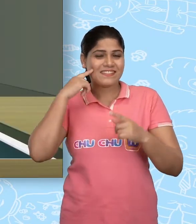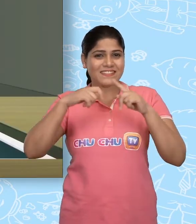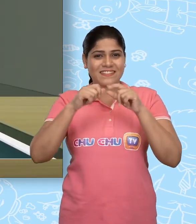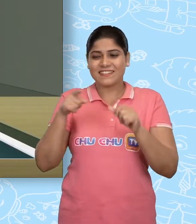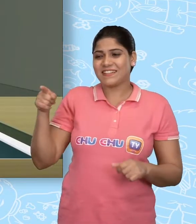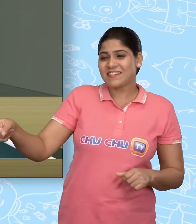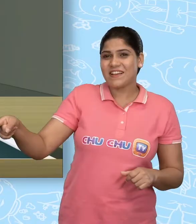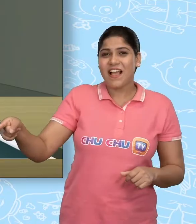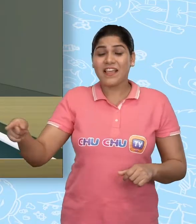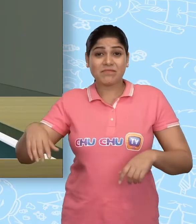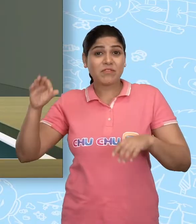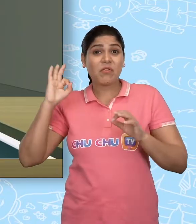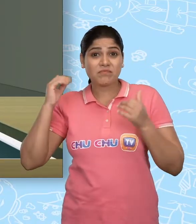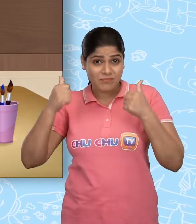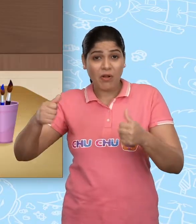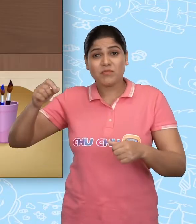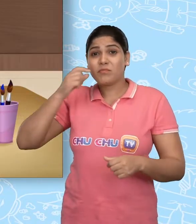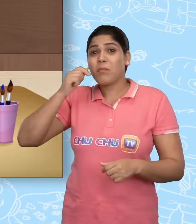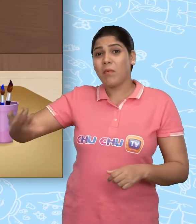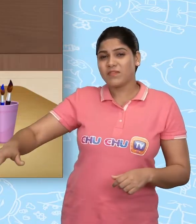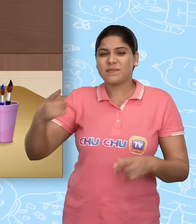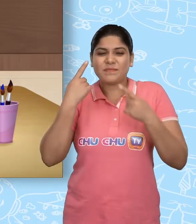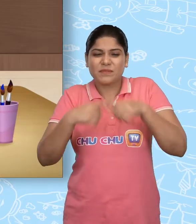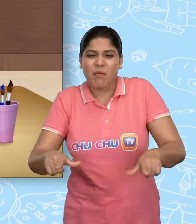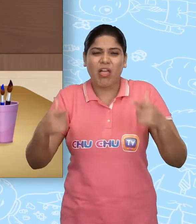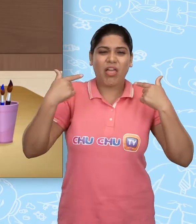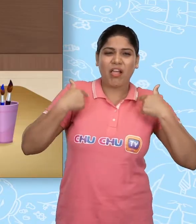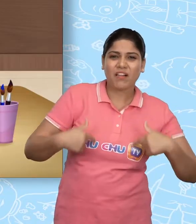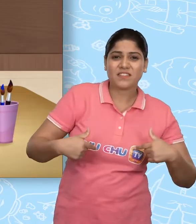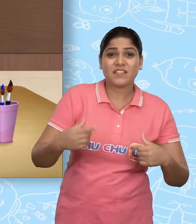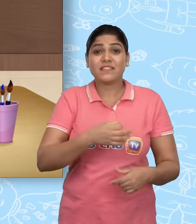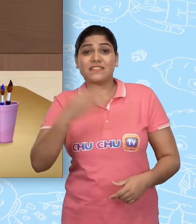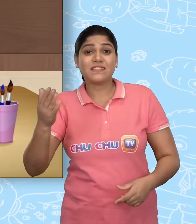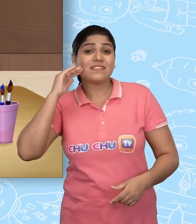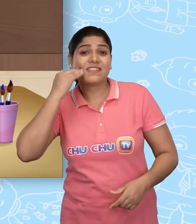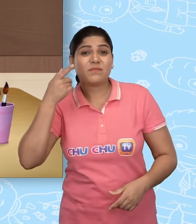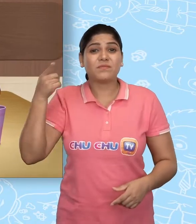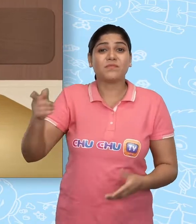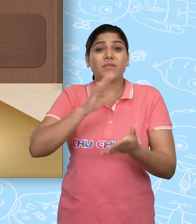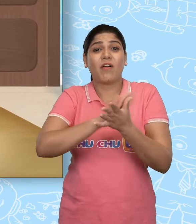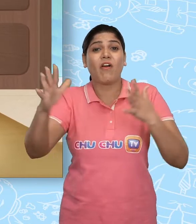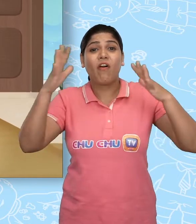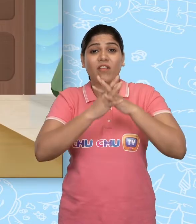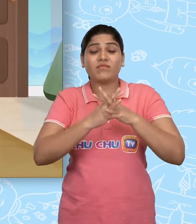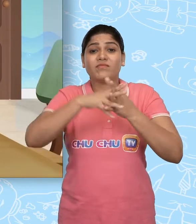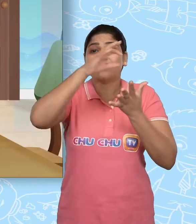Chika एक अच्छा बच्चा था, पर वो बहुत आलसी था ख़ास कर तब जब उसे अपना homework करना हो